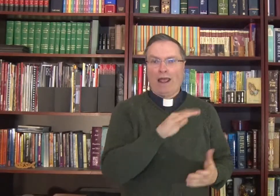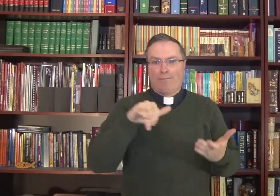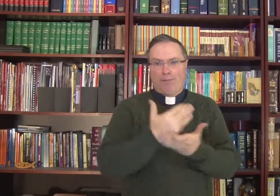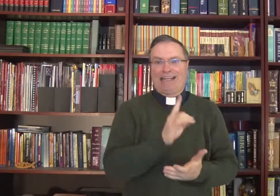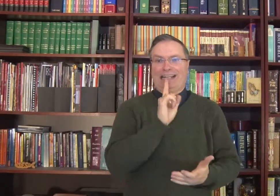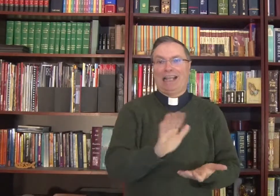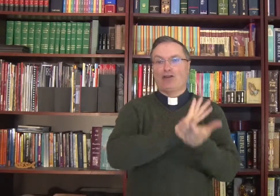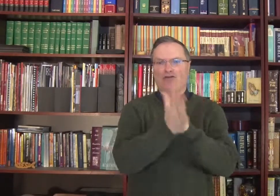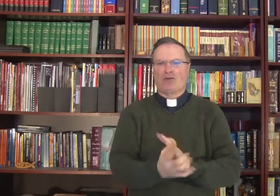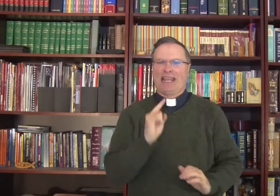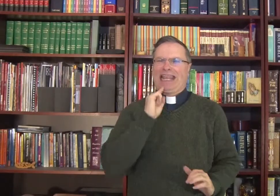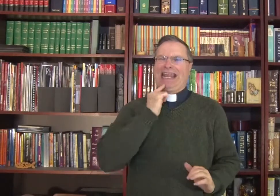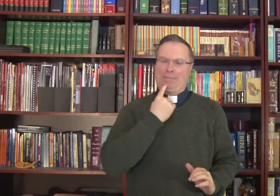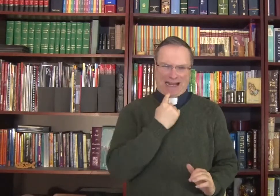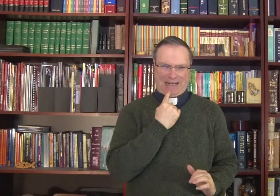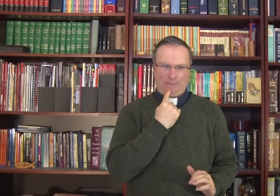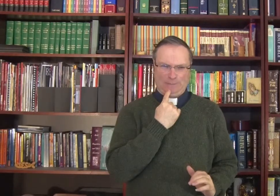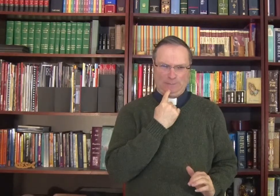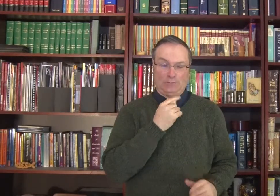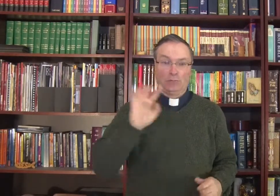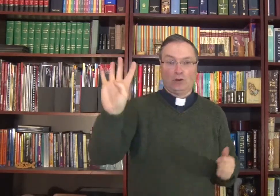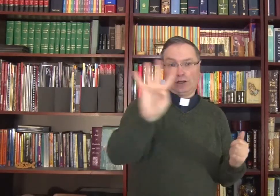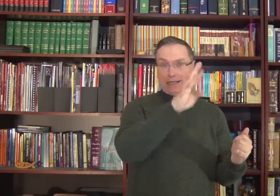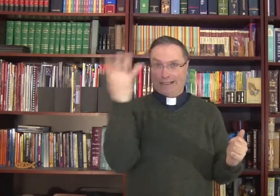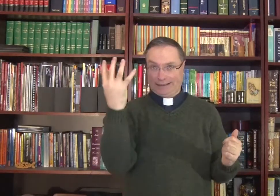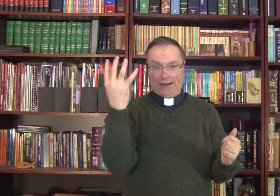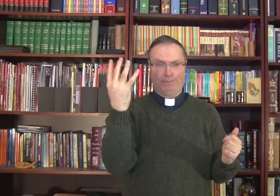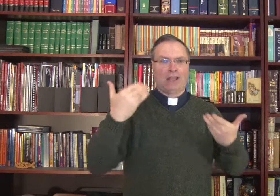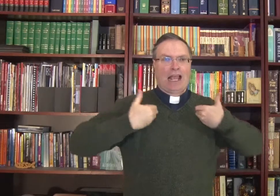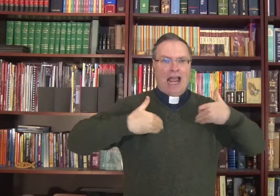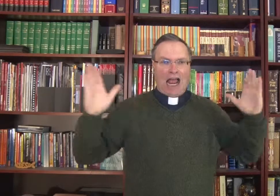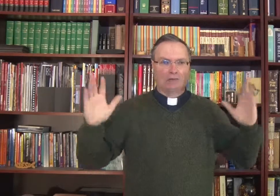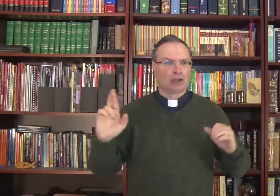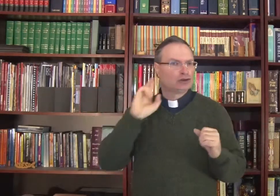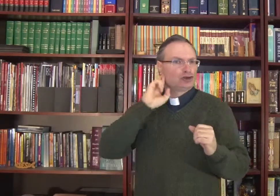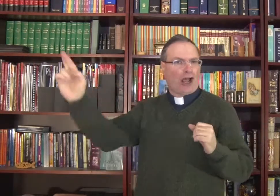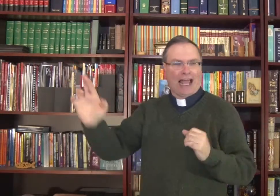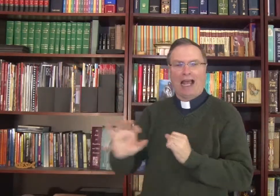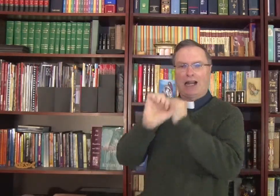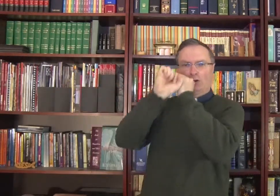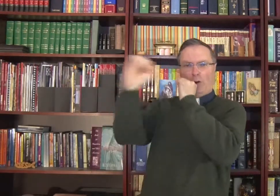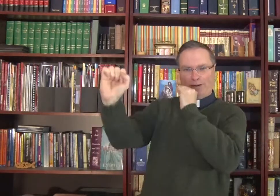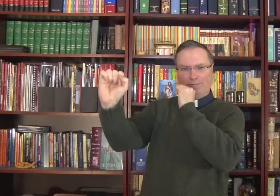parce qu’elles étaient devenues amères. Le quatrième ange sonna de la trompette,